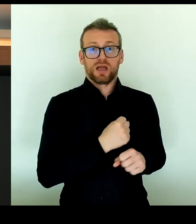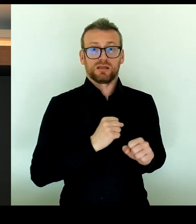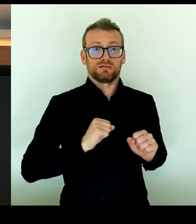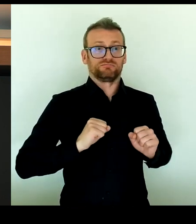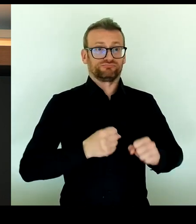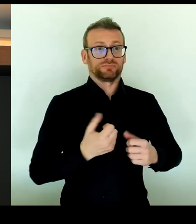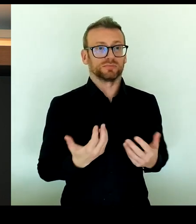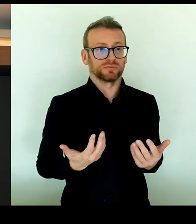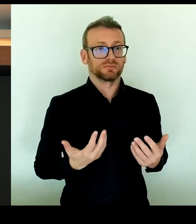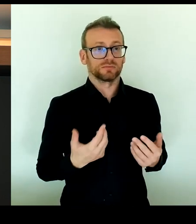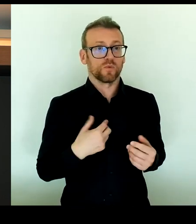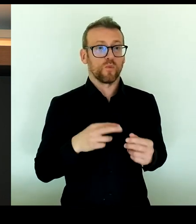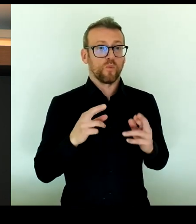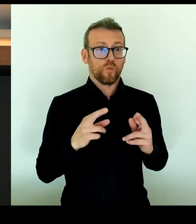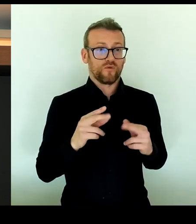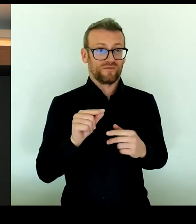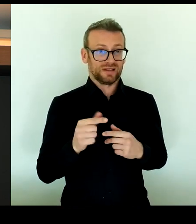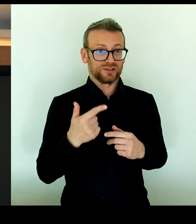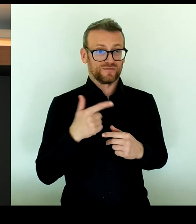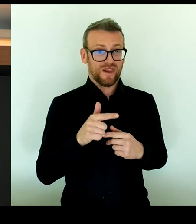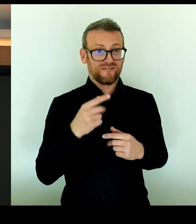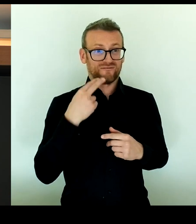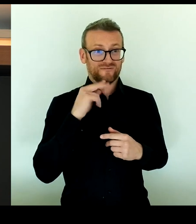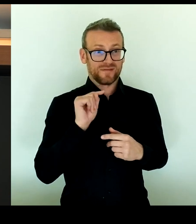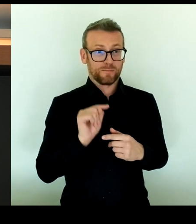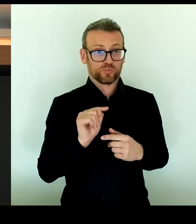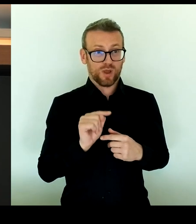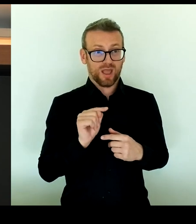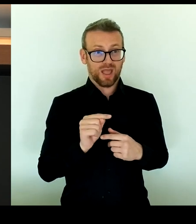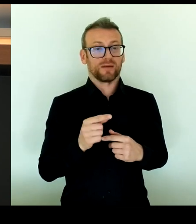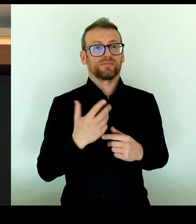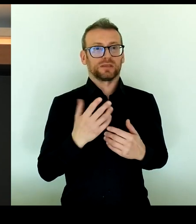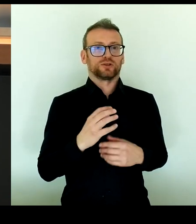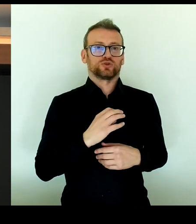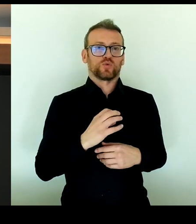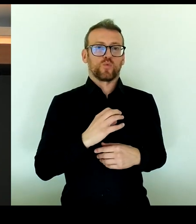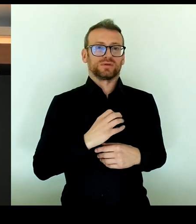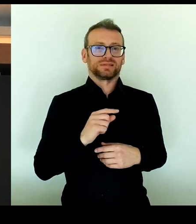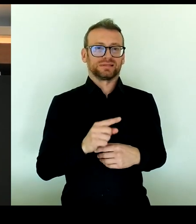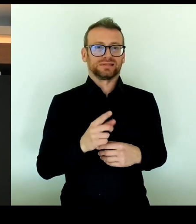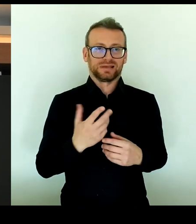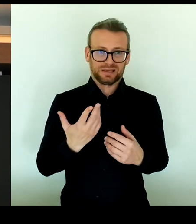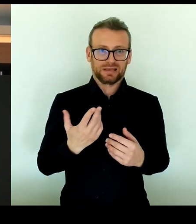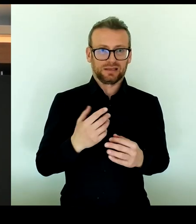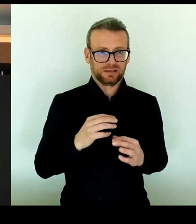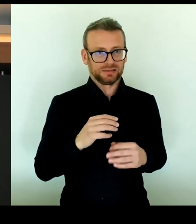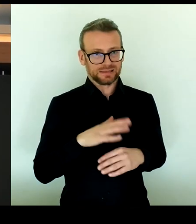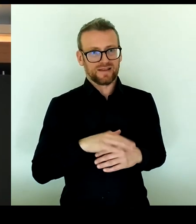Bevor ich noch ein paar Punkte zum Bericht sage, gestatten Sie mir ein paar Worte zu dem Kollegen der CDU davor.